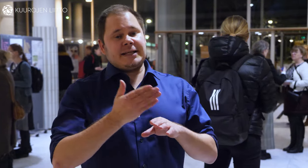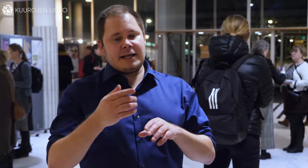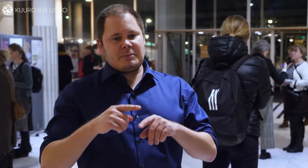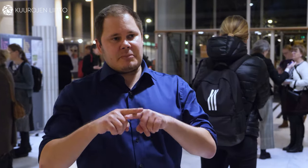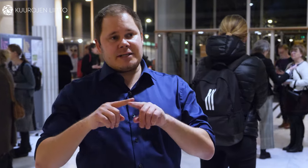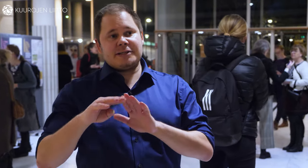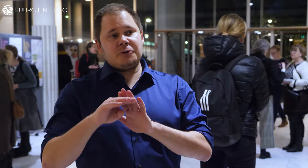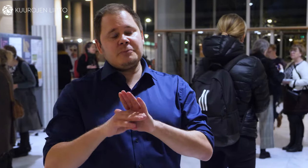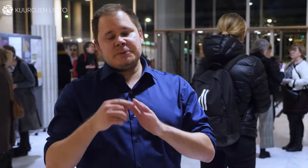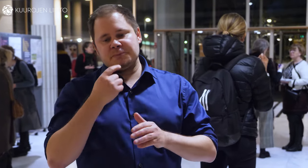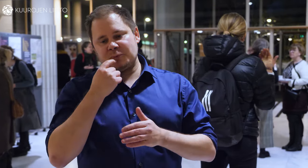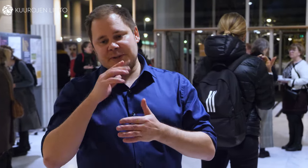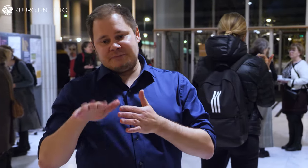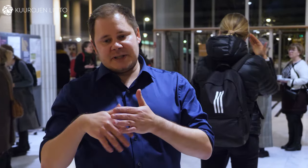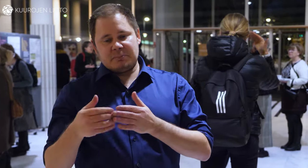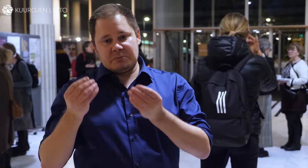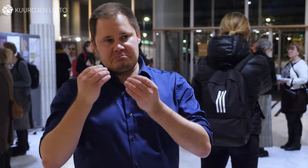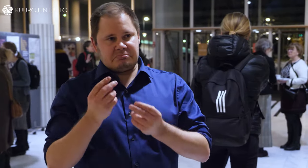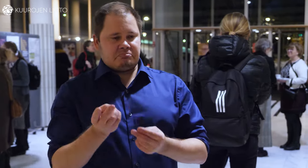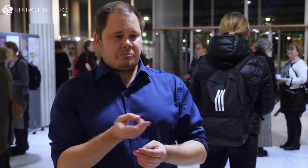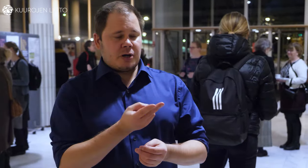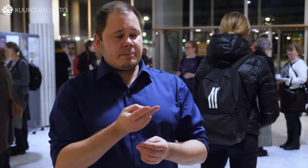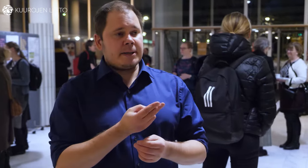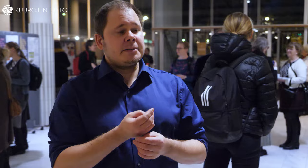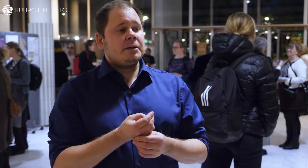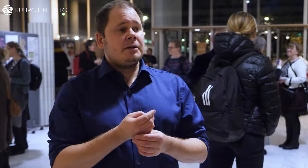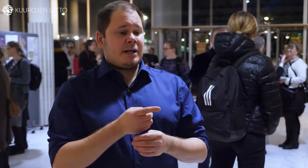ja sen jälkeen suoritin vielä suomalaisen viittomakielen maisterin tutkinnon.